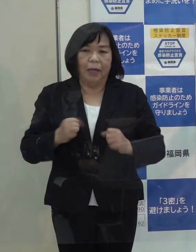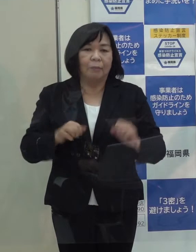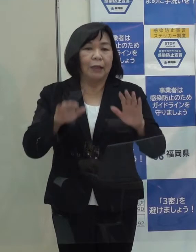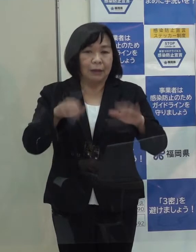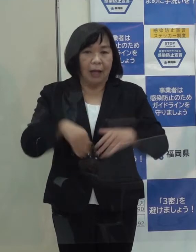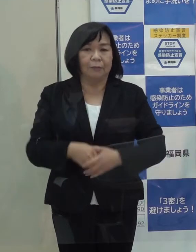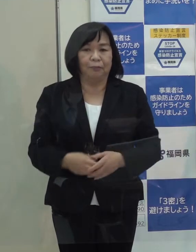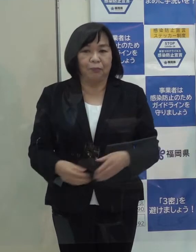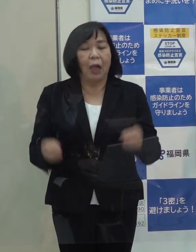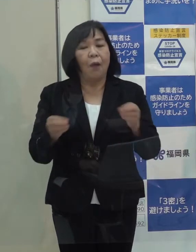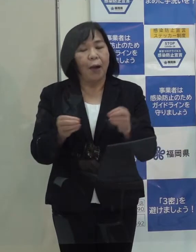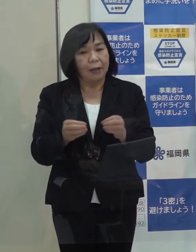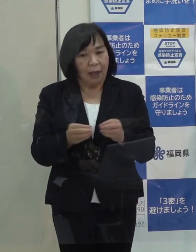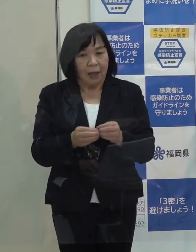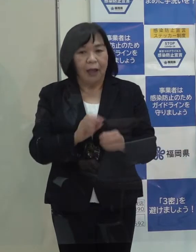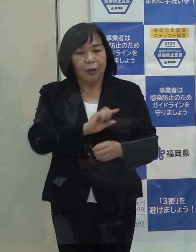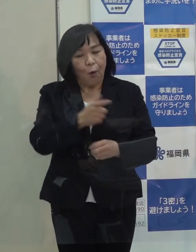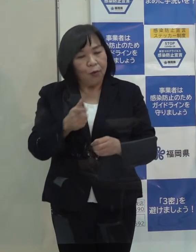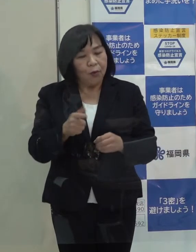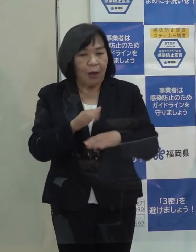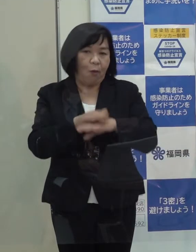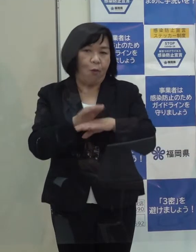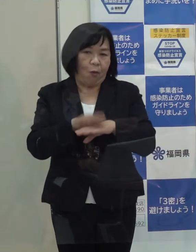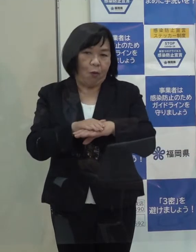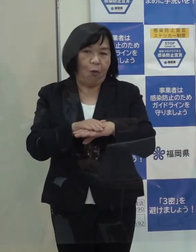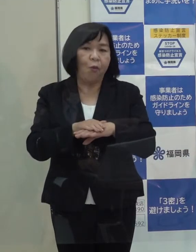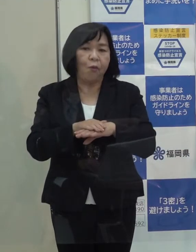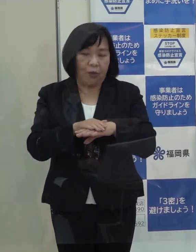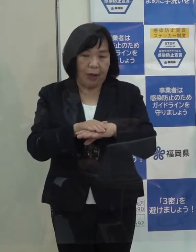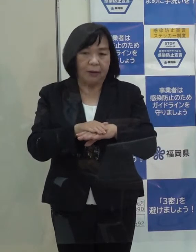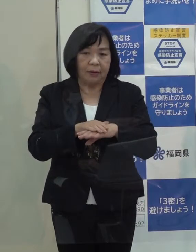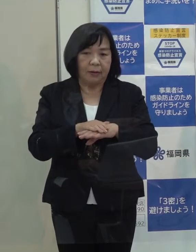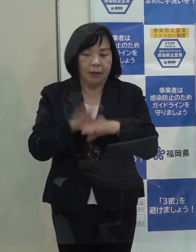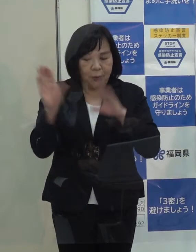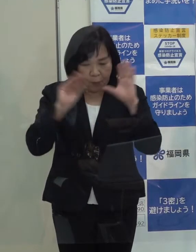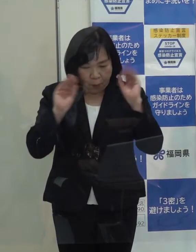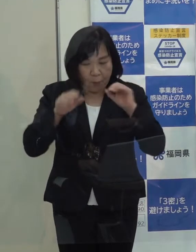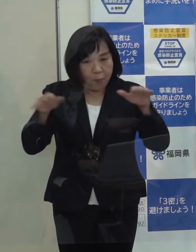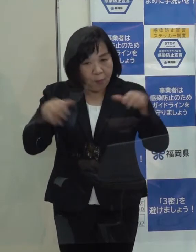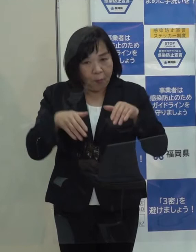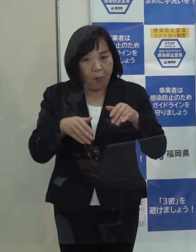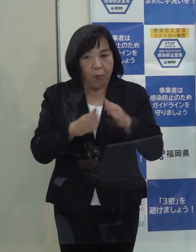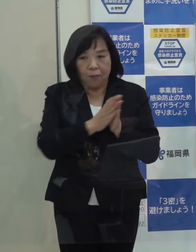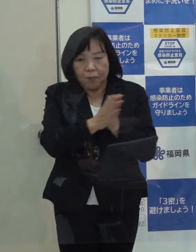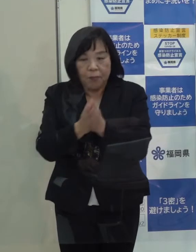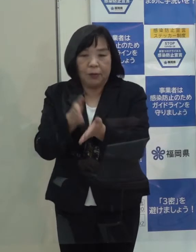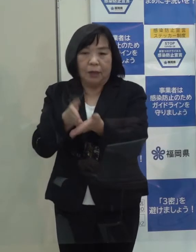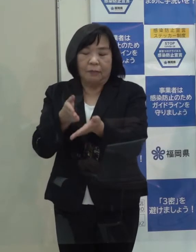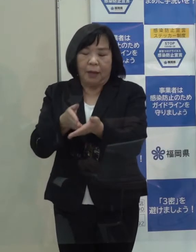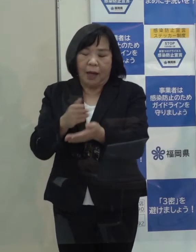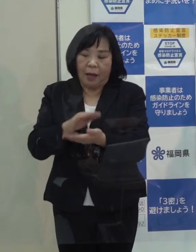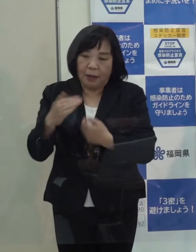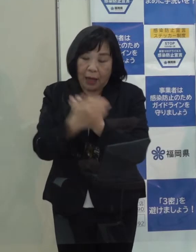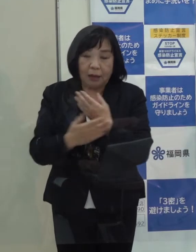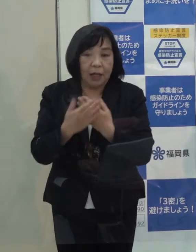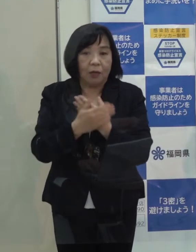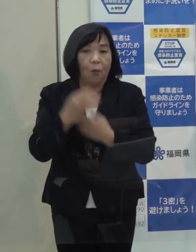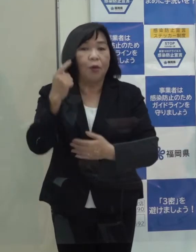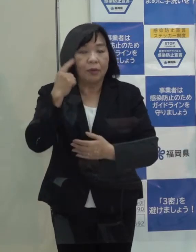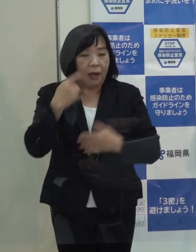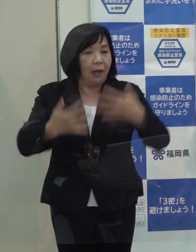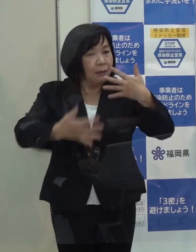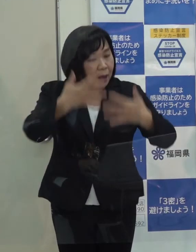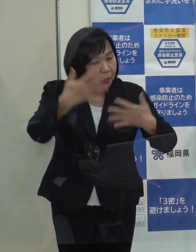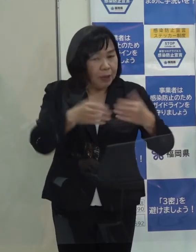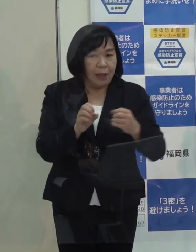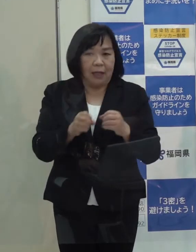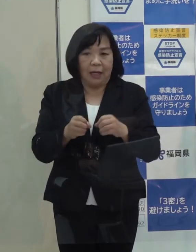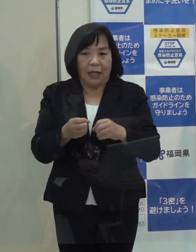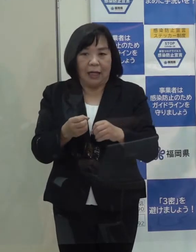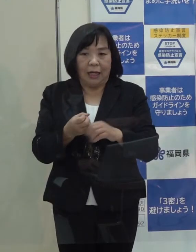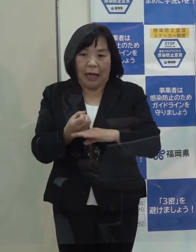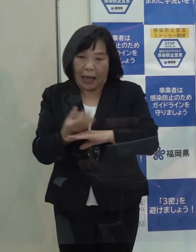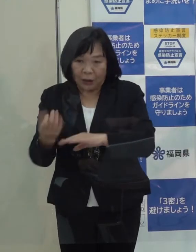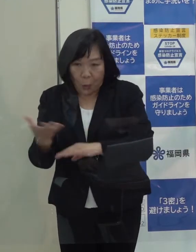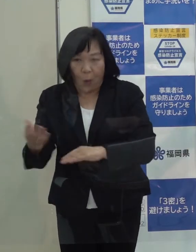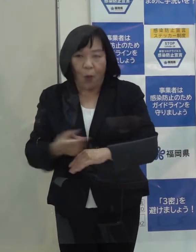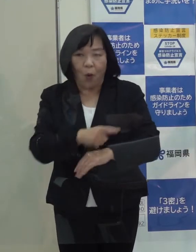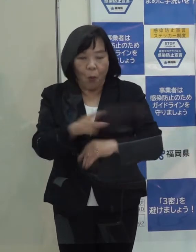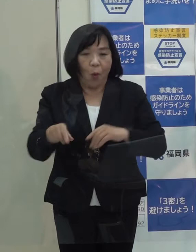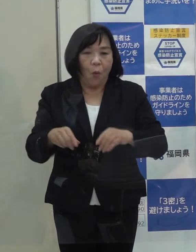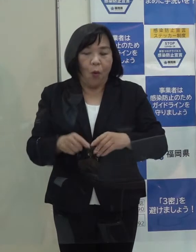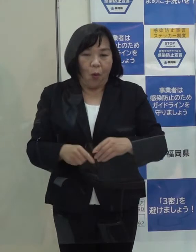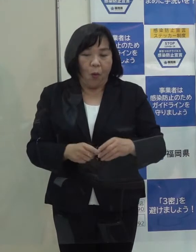併せて 色々なルートを通じてお願いしたり 働きかけたり 説明したりすることが大事だと思い テレビやラジオ番組にも積極的に出演させていただき